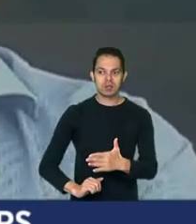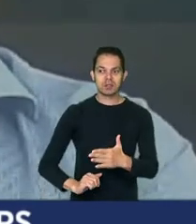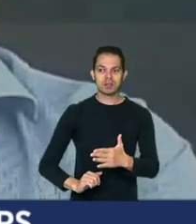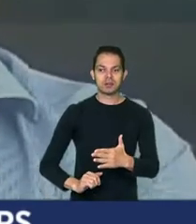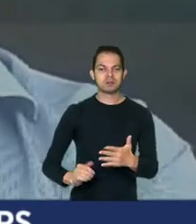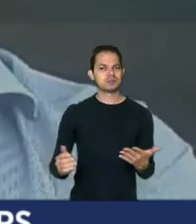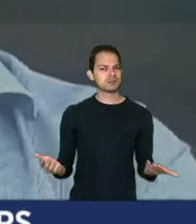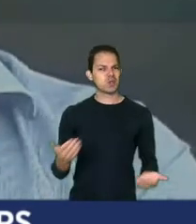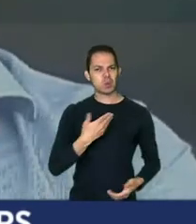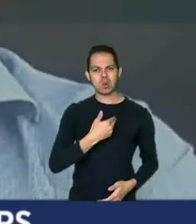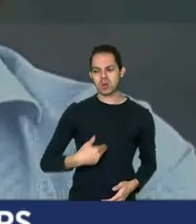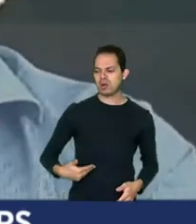CRÉDITO SUBSIDIADO. ENTÃO CLARA, ESSE GOVERNO TEMOS QUE